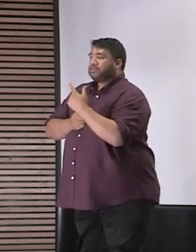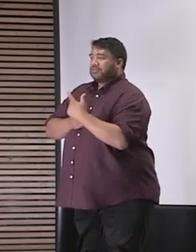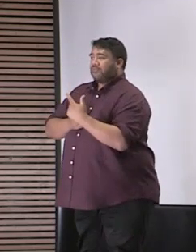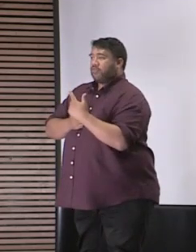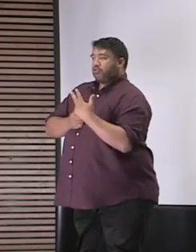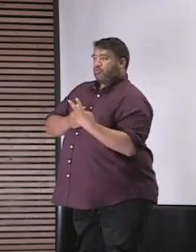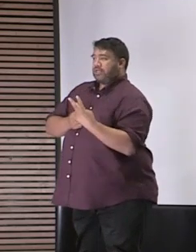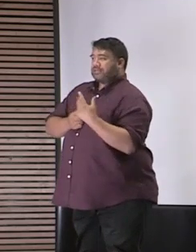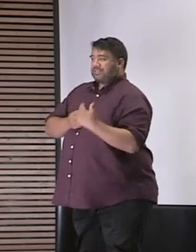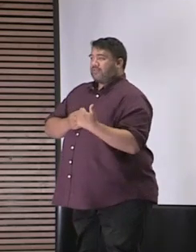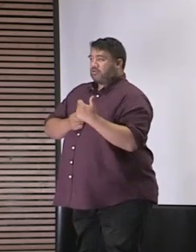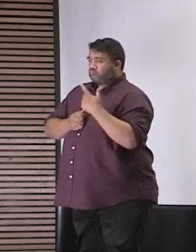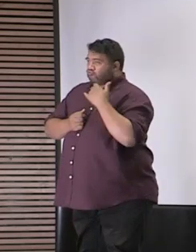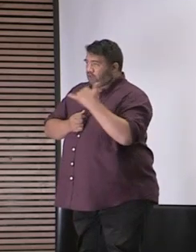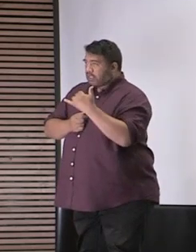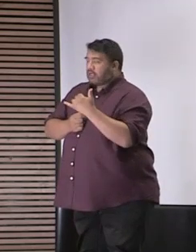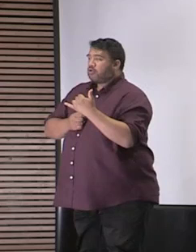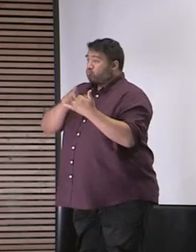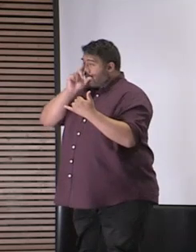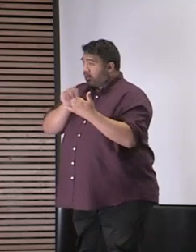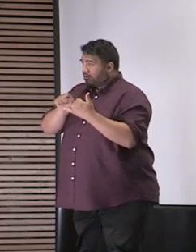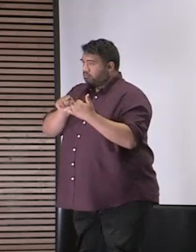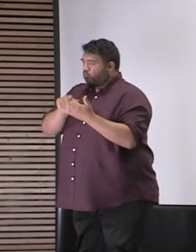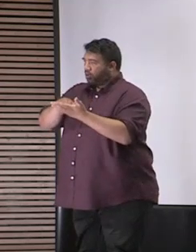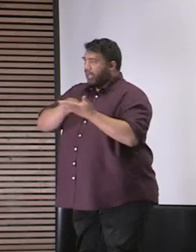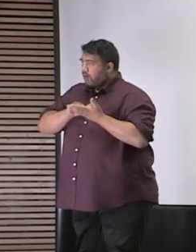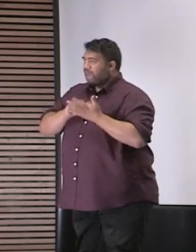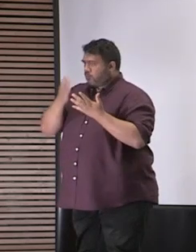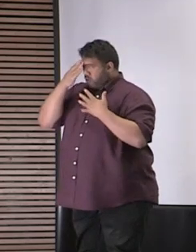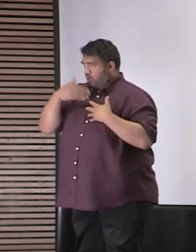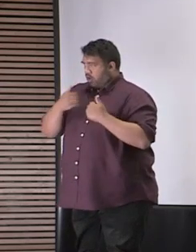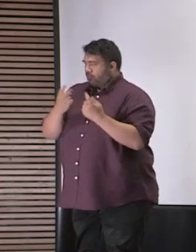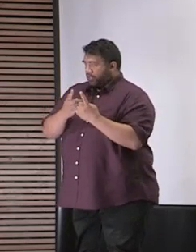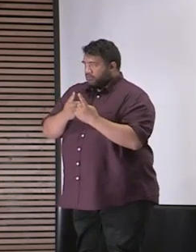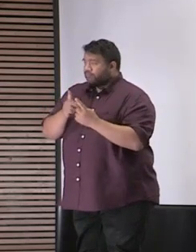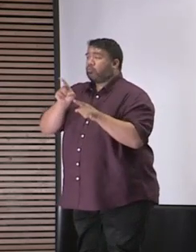Realmente entregaré al Dr. Bloomfield para hablar un poco más sobre eso, pero uno de los puntos que quisiera destacar es que muchos de estos servicios son accesibles en una situación